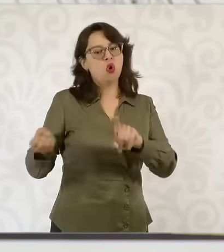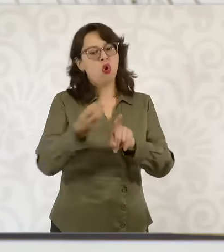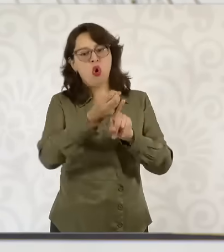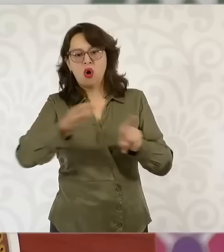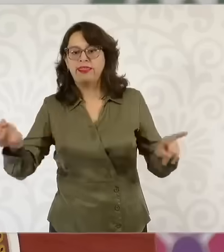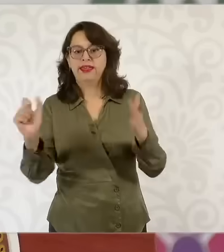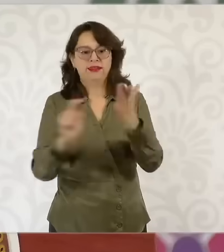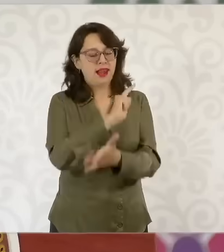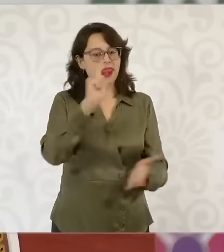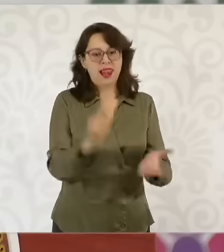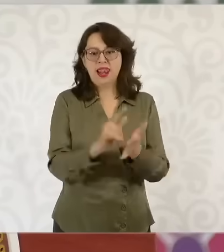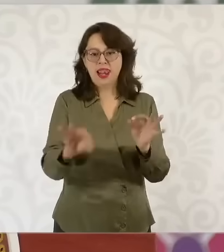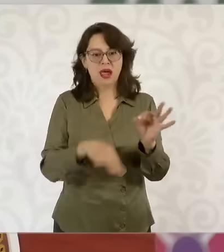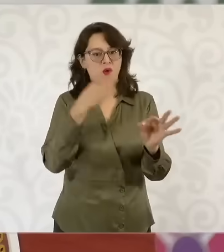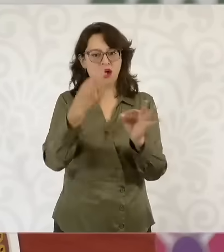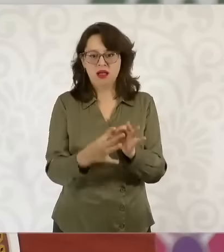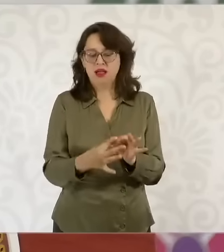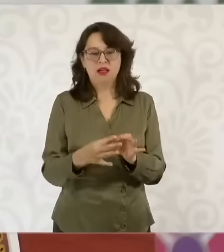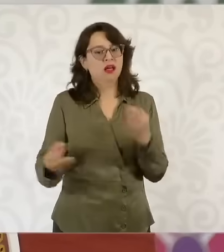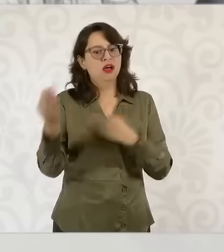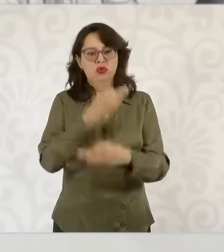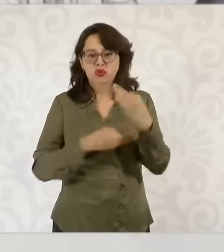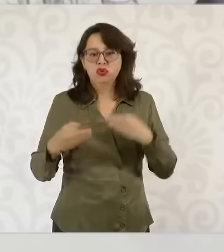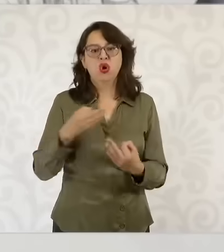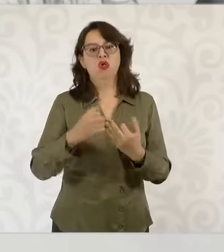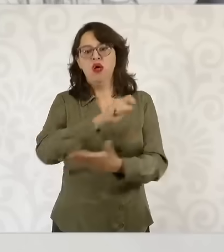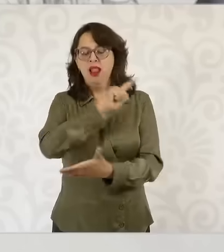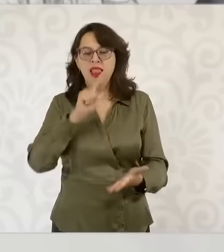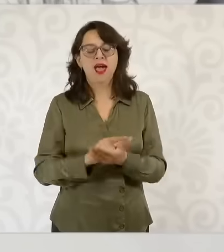igual que en otros casos, que todo sea legal, que si hay combustible importado